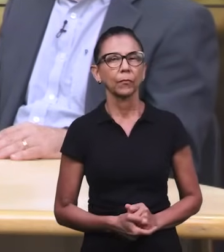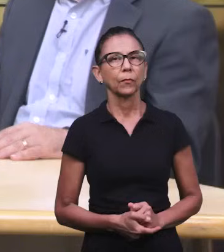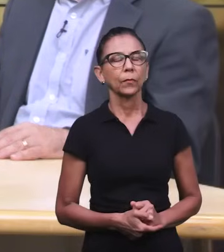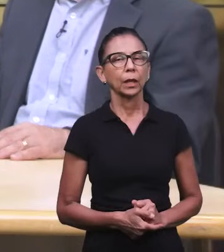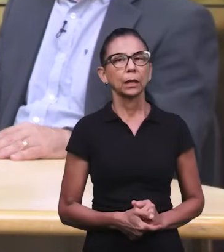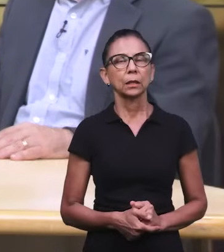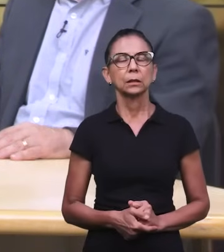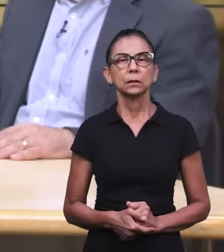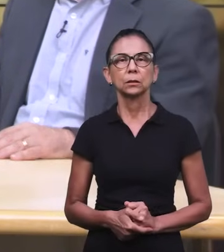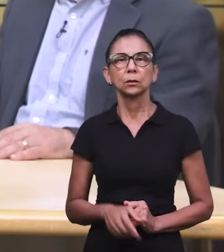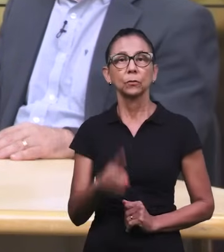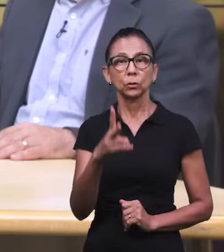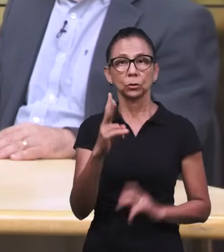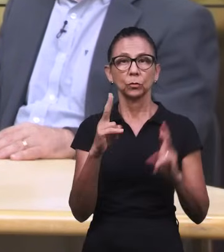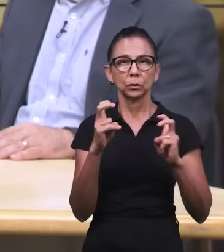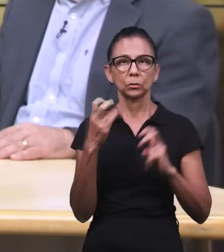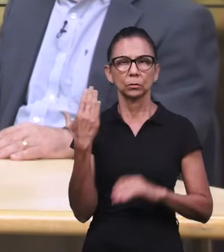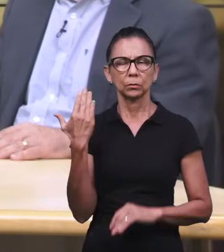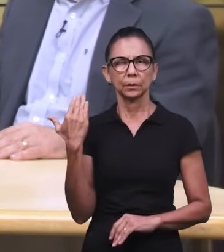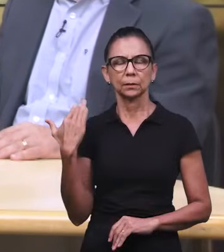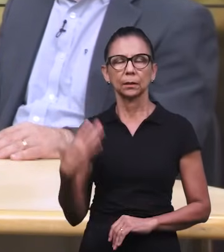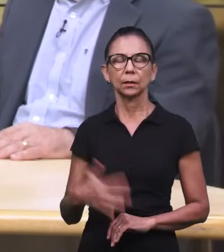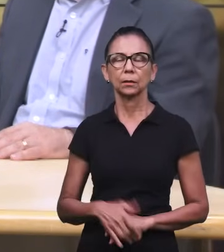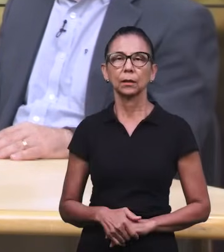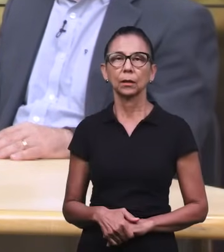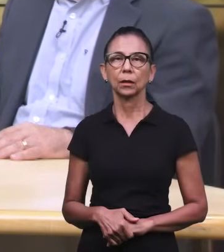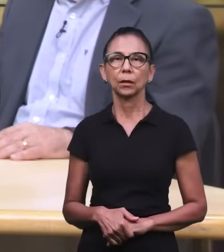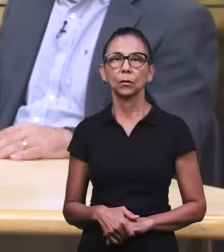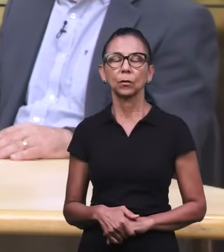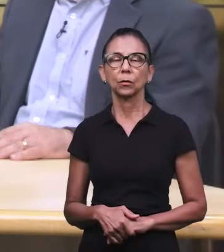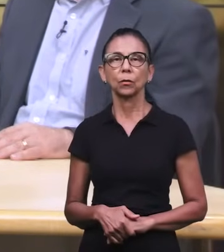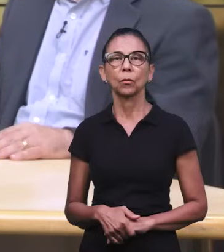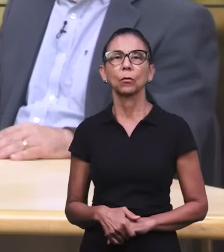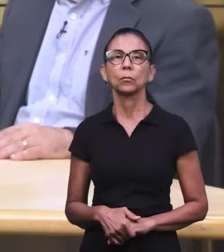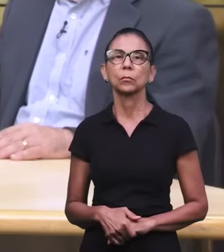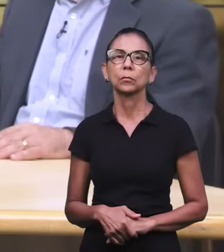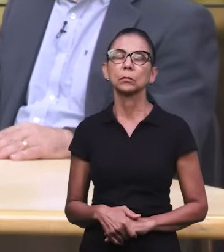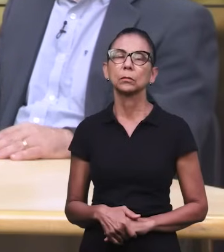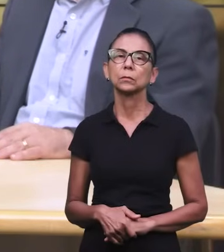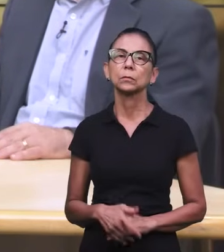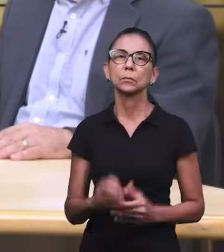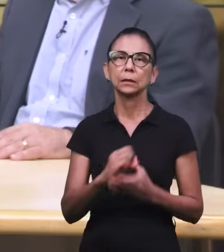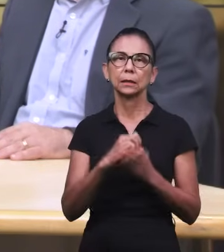e vamos dar início aqui a um outro aspecto a um novo aspecto relacionado à família nesse